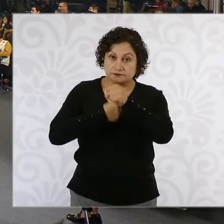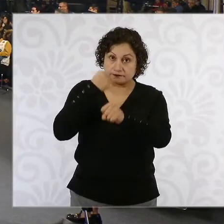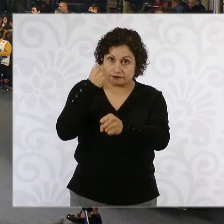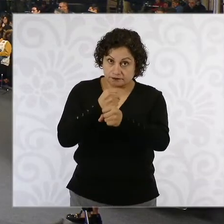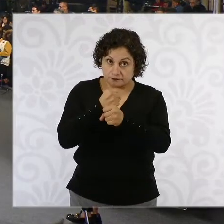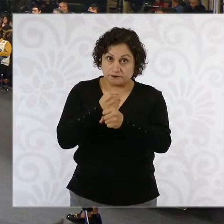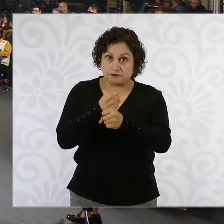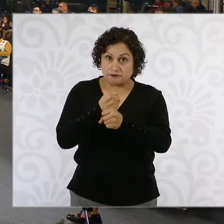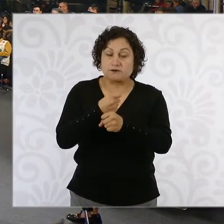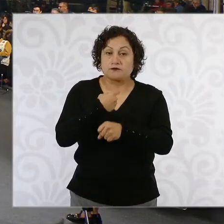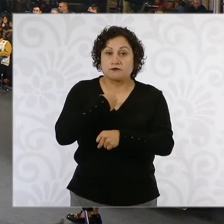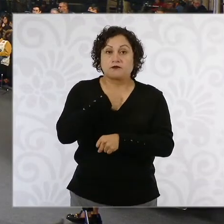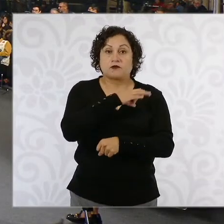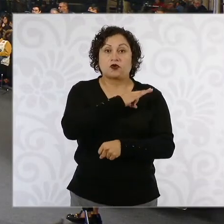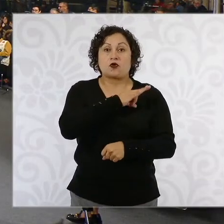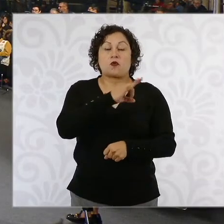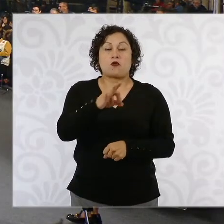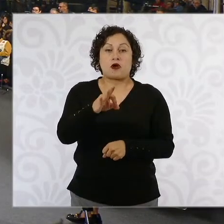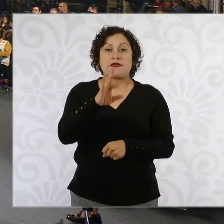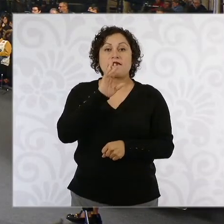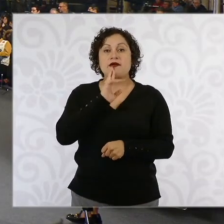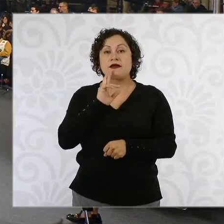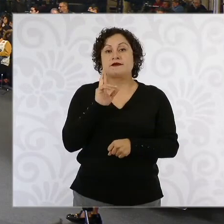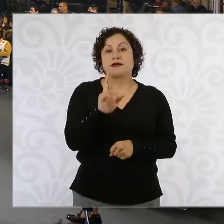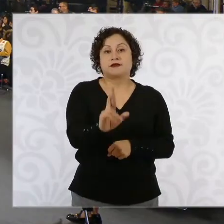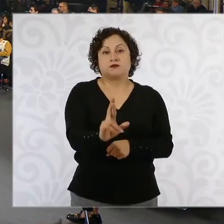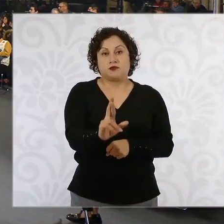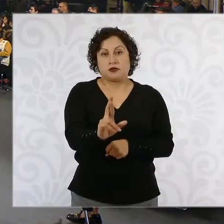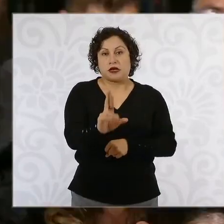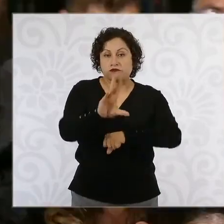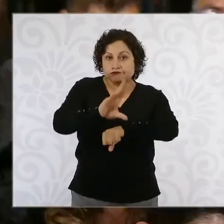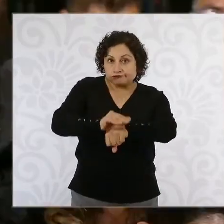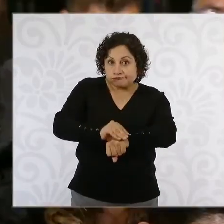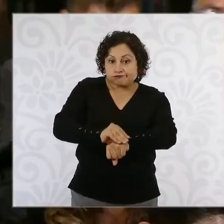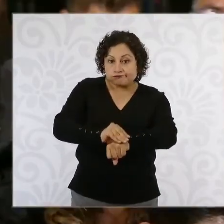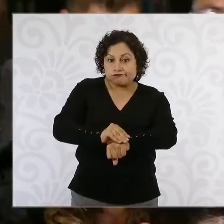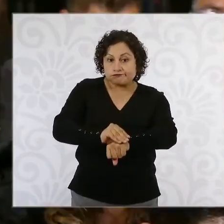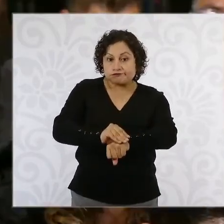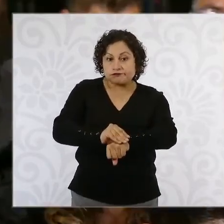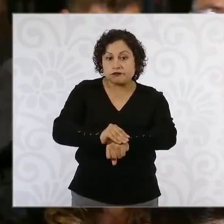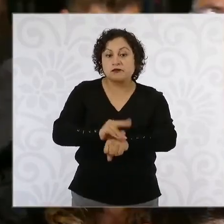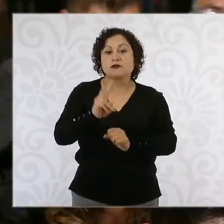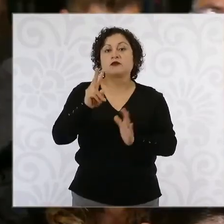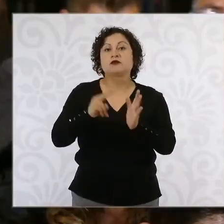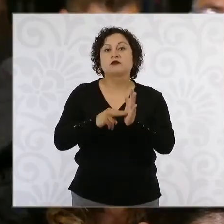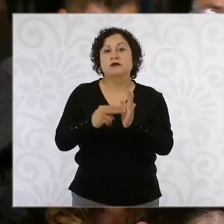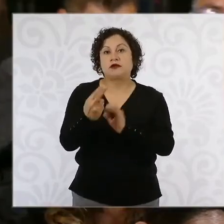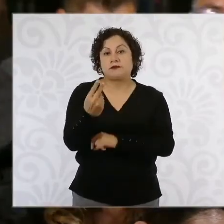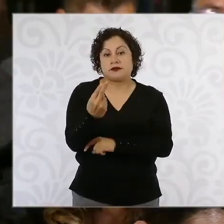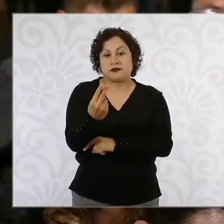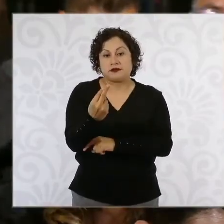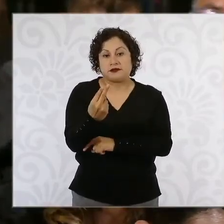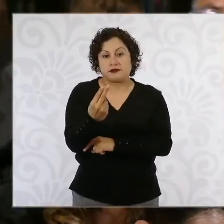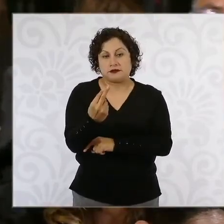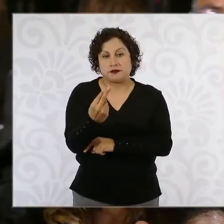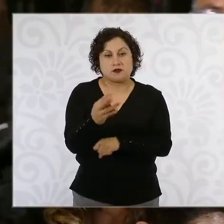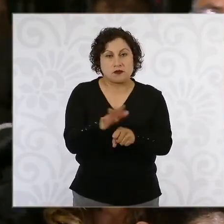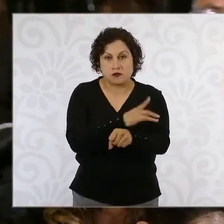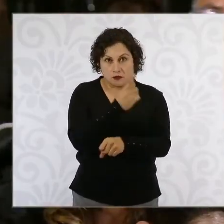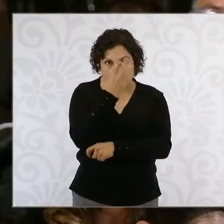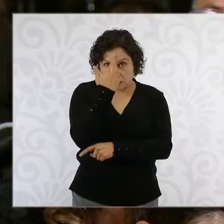un derecho de réplica eh pero sería en el 2025 y ahorita le formulo la siguiente y tercera y